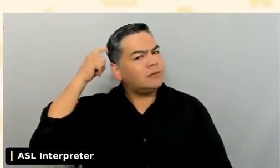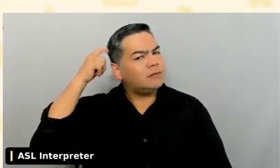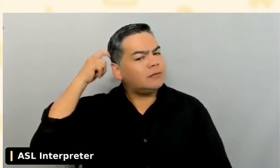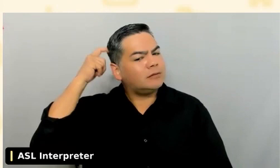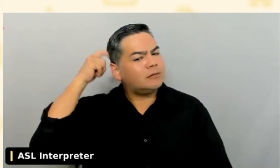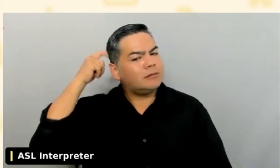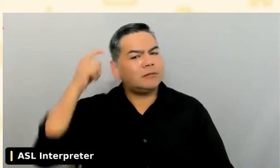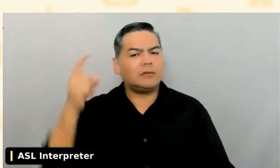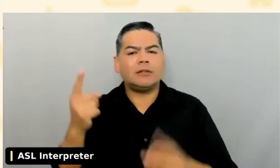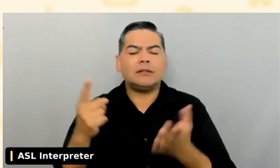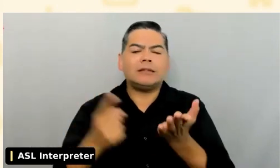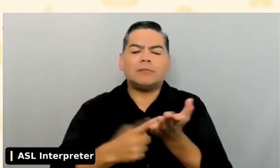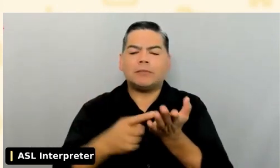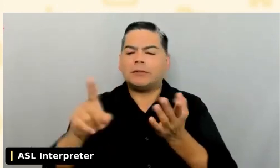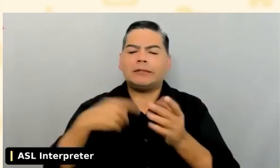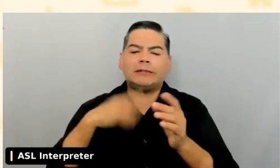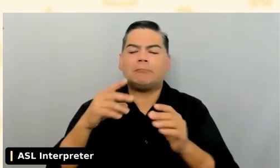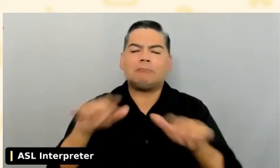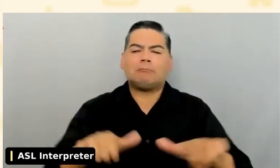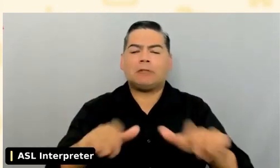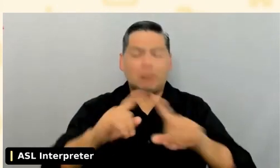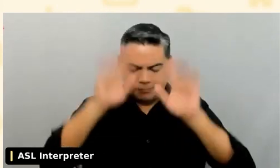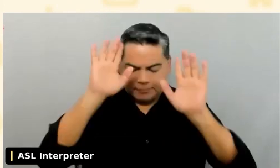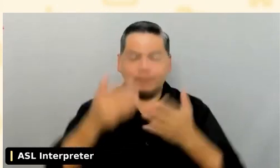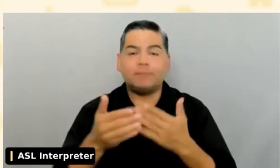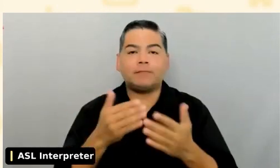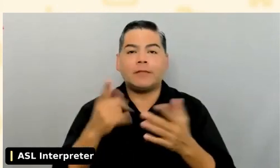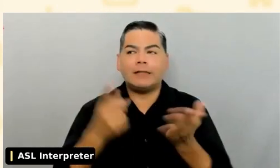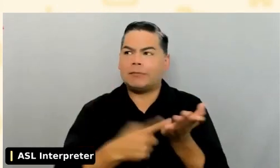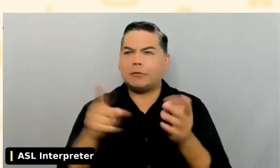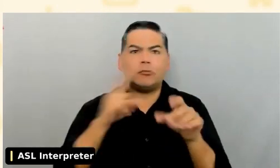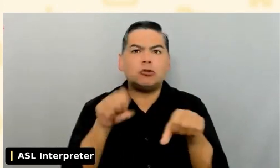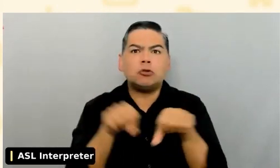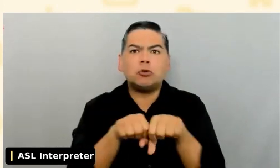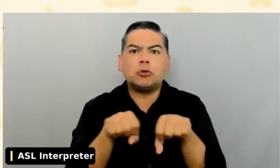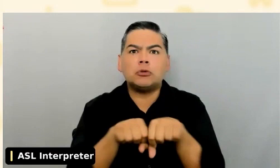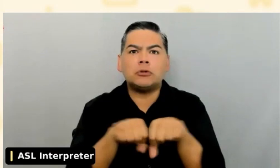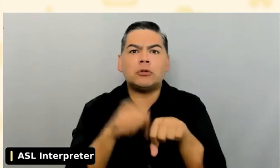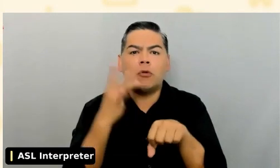Vaya, sí, en fin. Pero tal vez usando zapatos me afectó porque me pregunté, como,